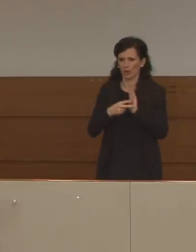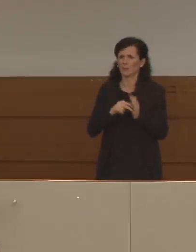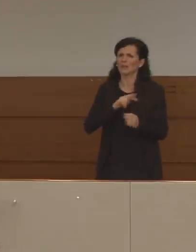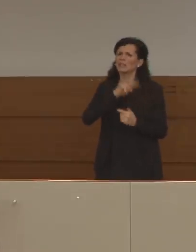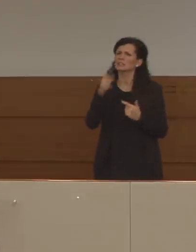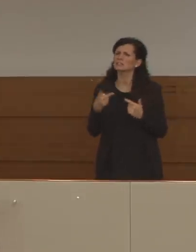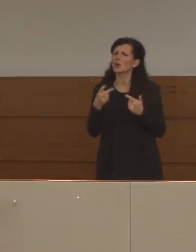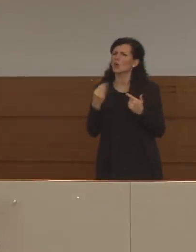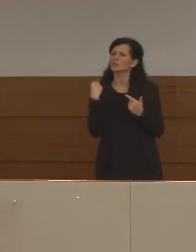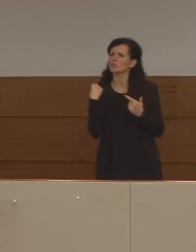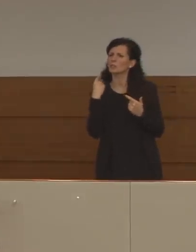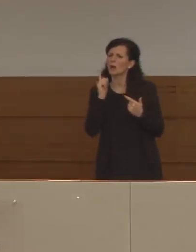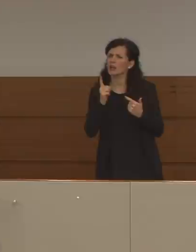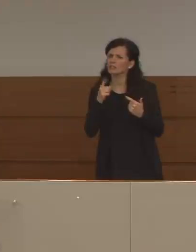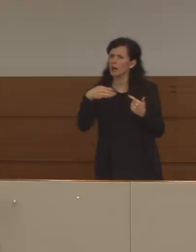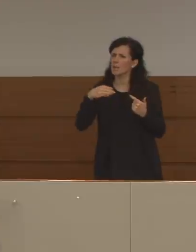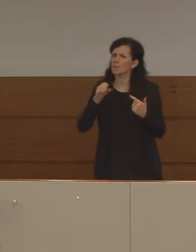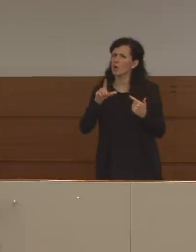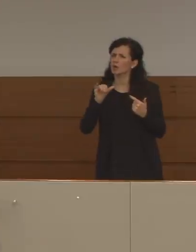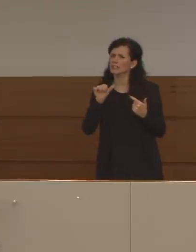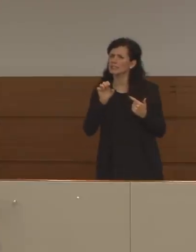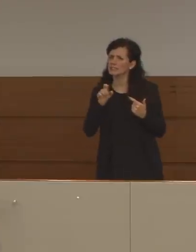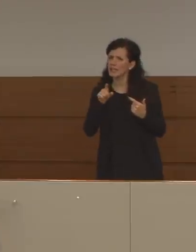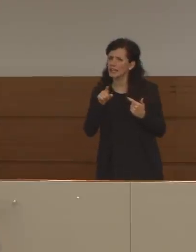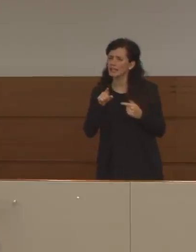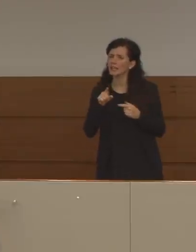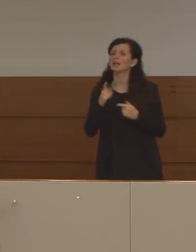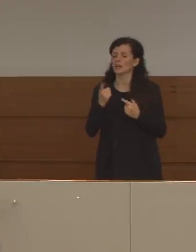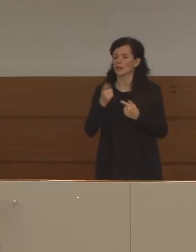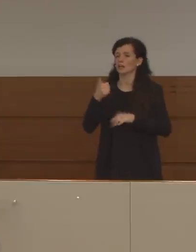La seconda domanda era che il governatore del Molise